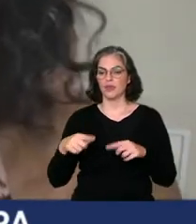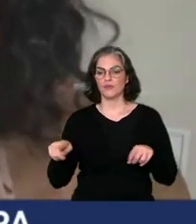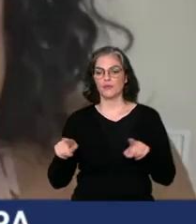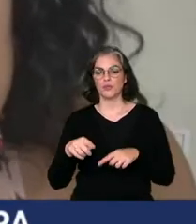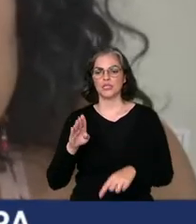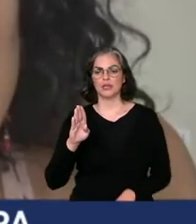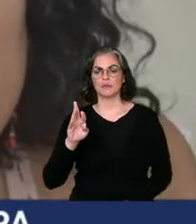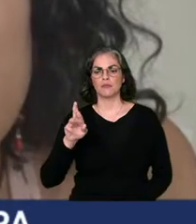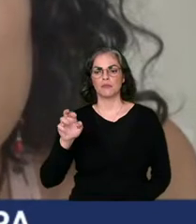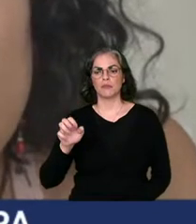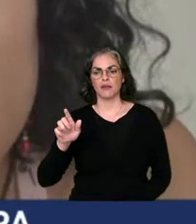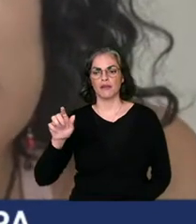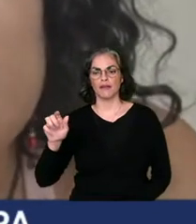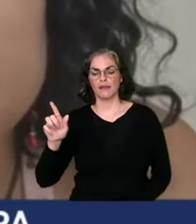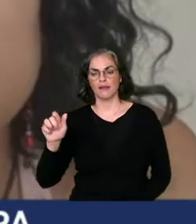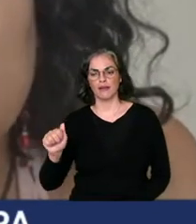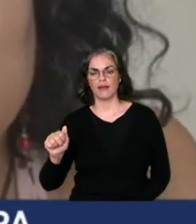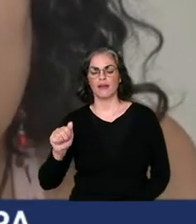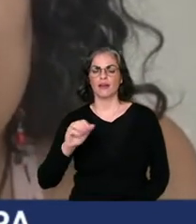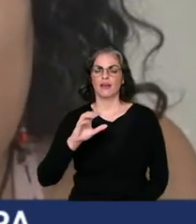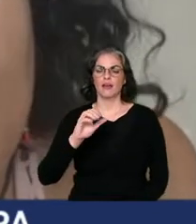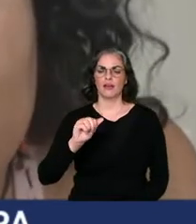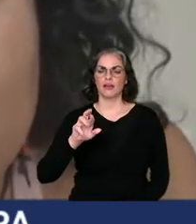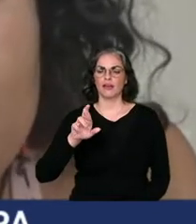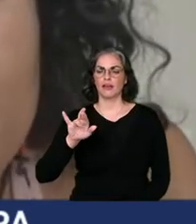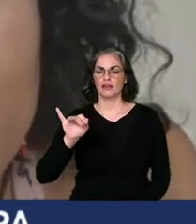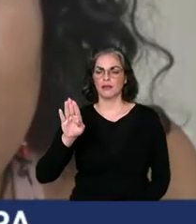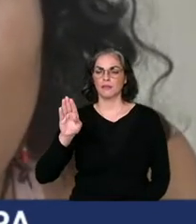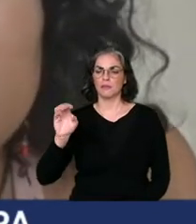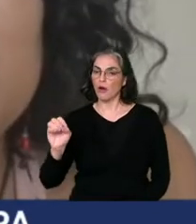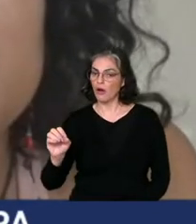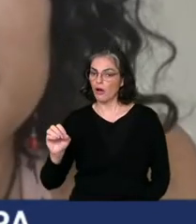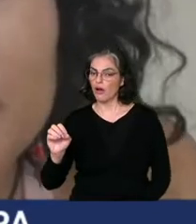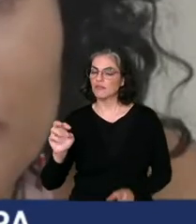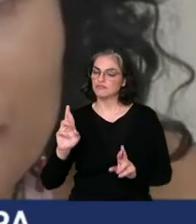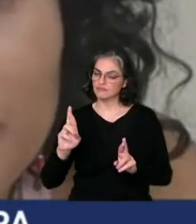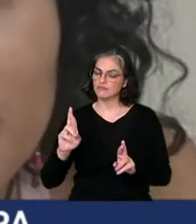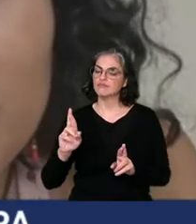TAMBÉM O BREGA, O CARIMBO CARIMBO, TODOS AQUELES QUE ESTÃO AQUI TAMBÉM ATRAVÀS DO SEU TRABALHO, MOSTRANDO